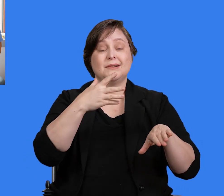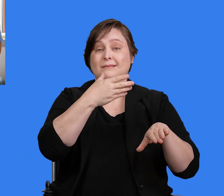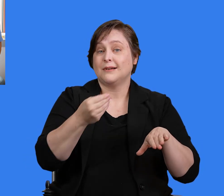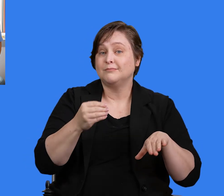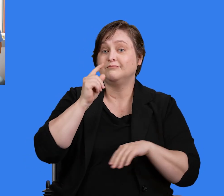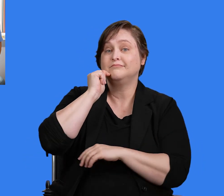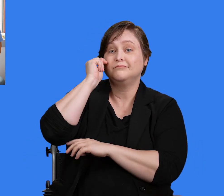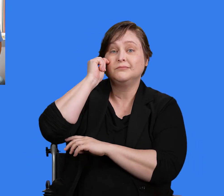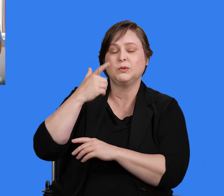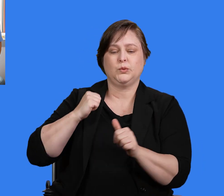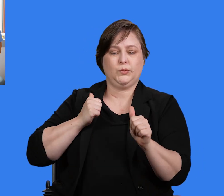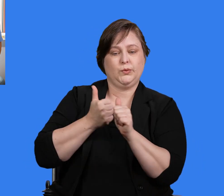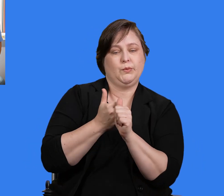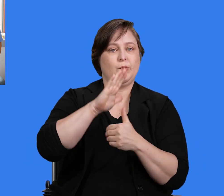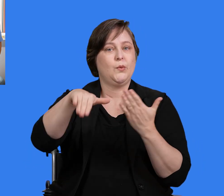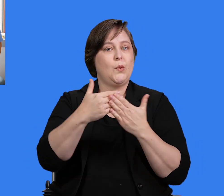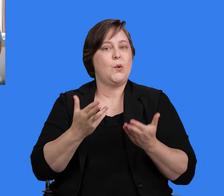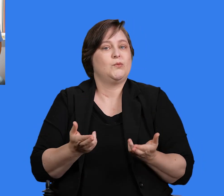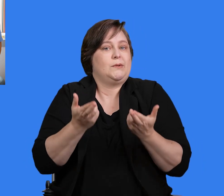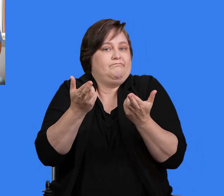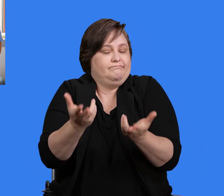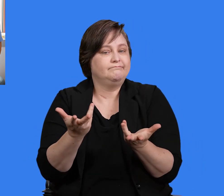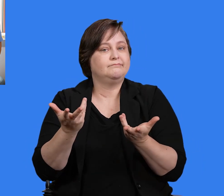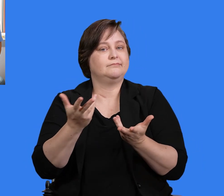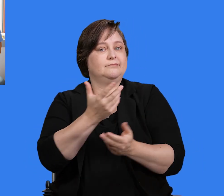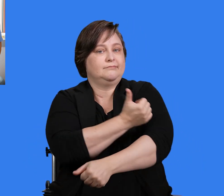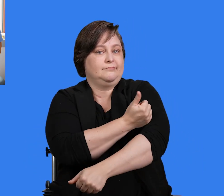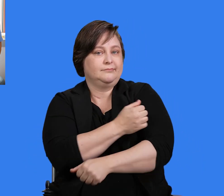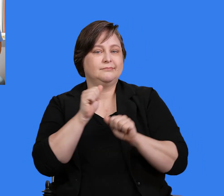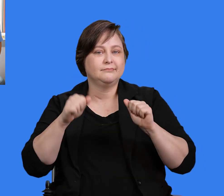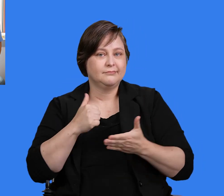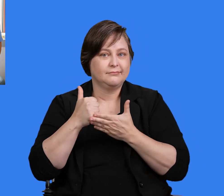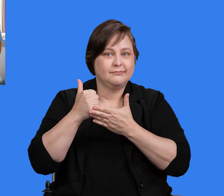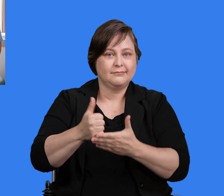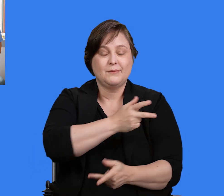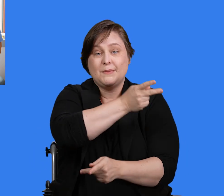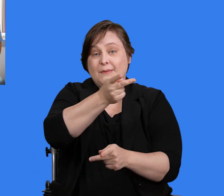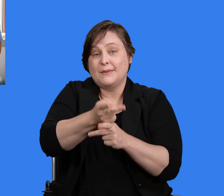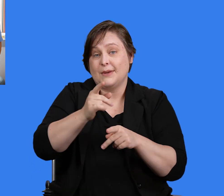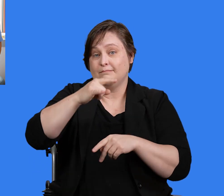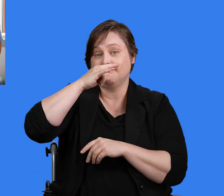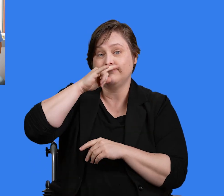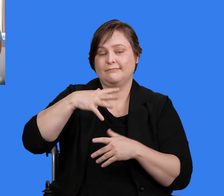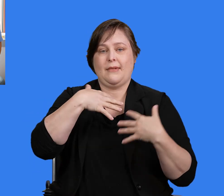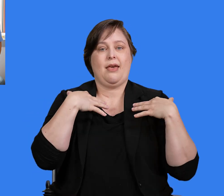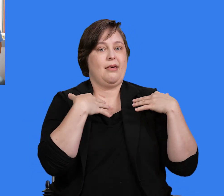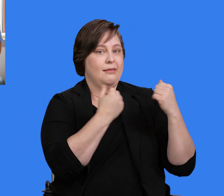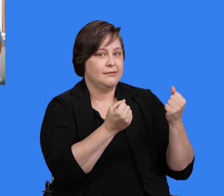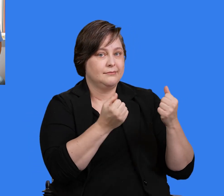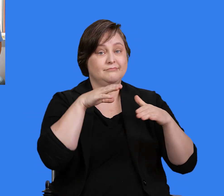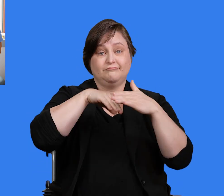estén al día con todas las vacunas recomendadas puede ayudar a mantenerlos saludables en las escuelas y listos para aprender.